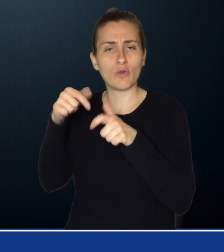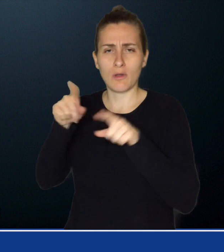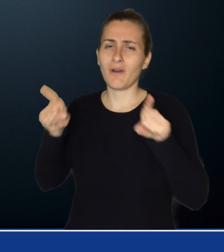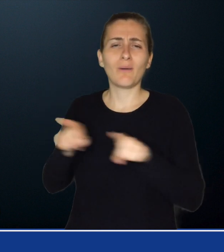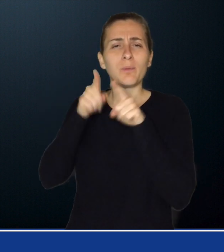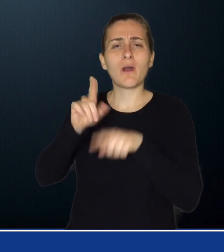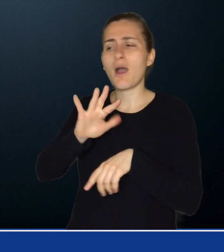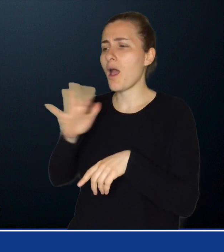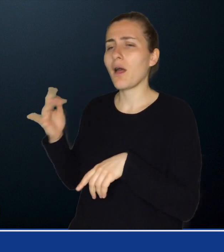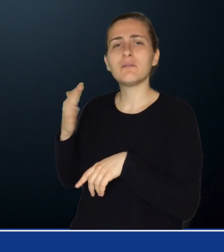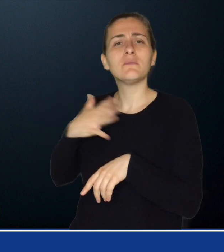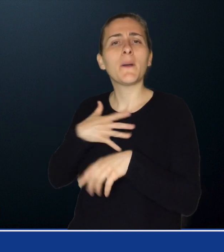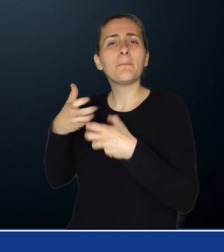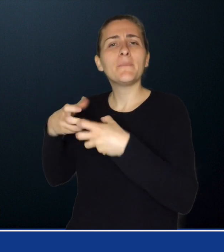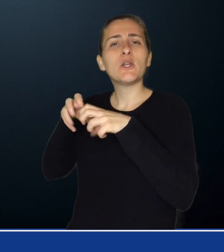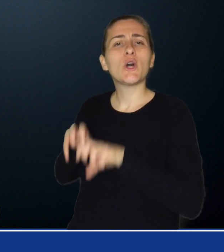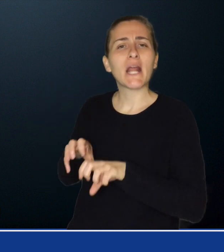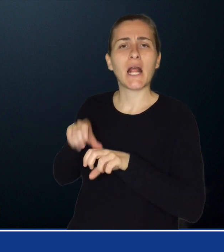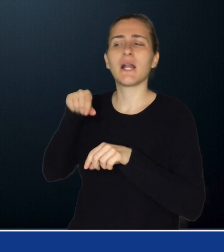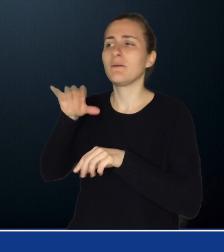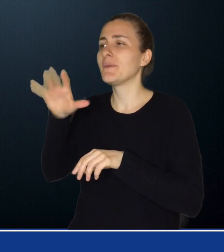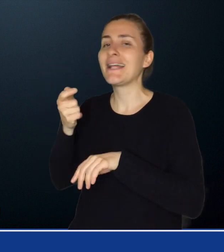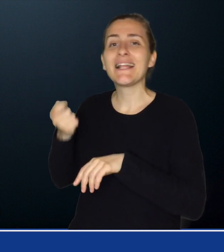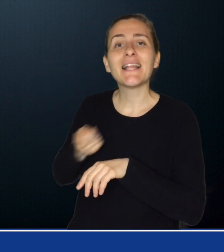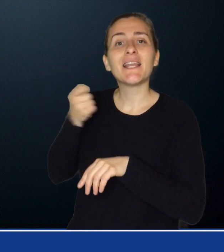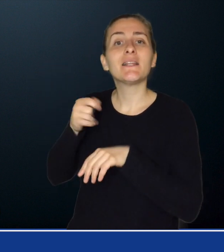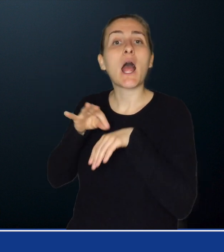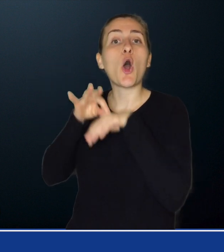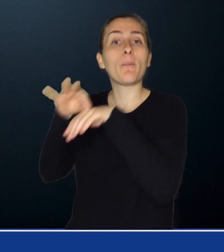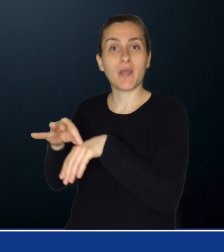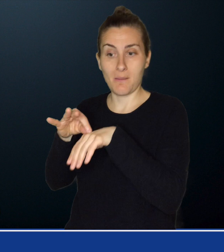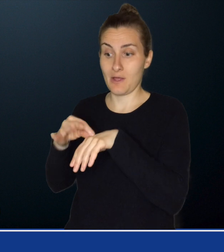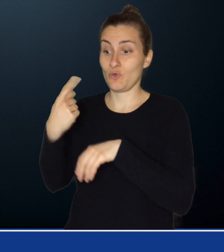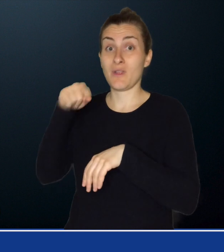come pure i minori titolari di indennità di accompagnamento,